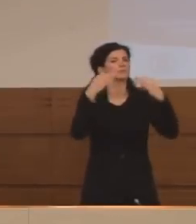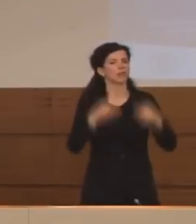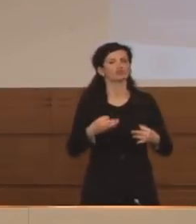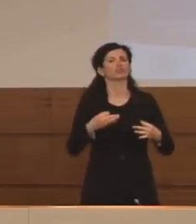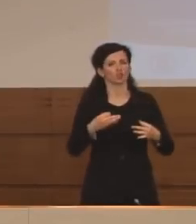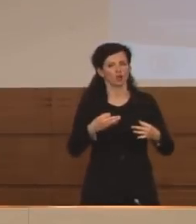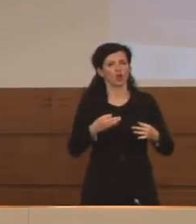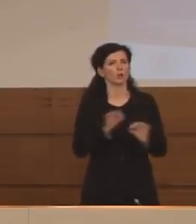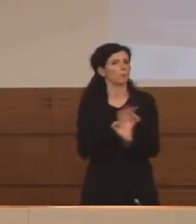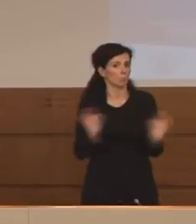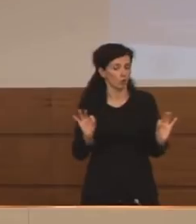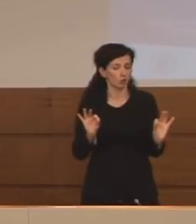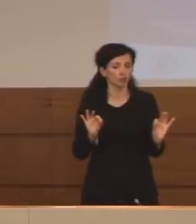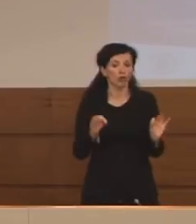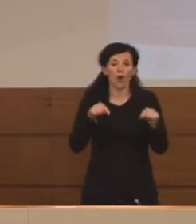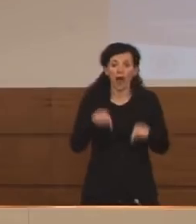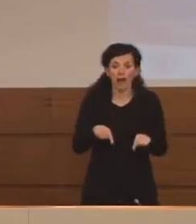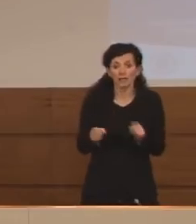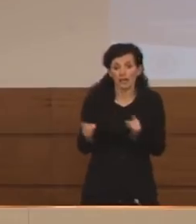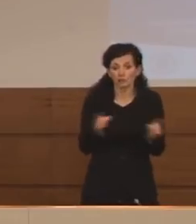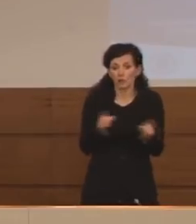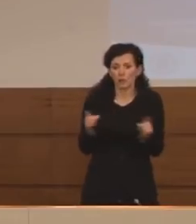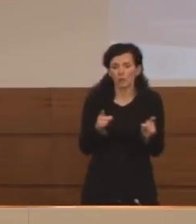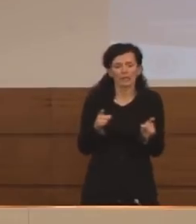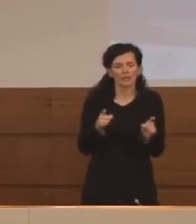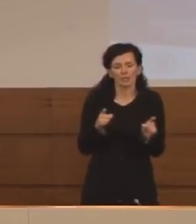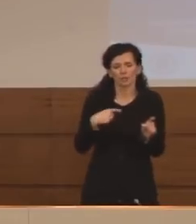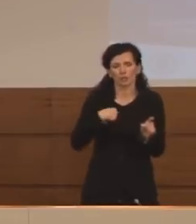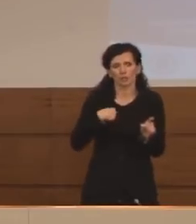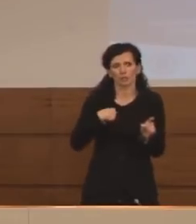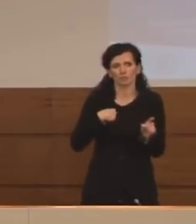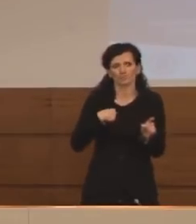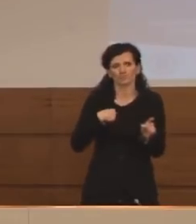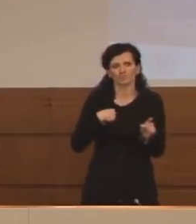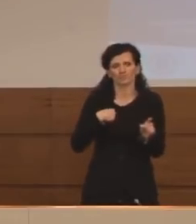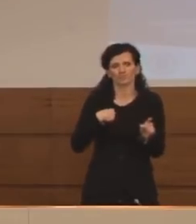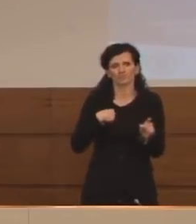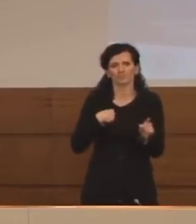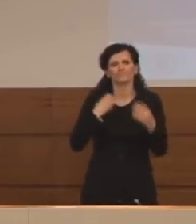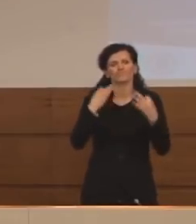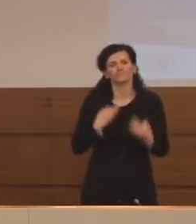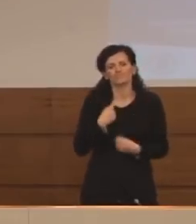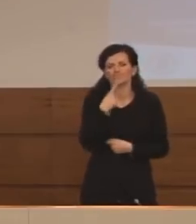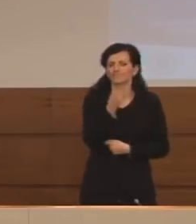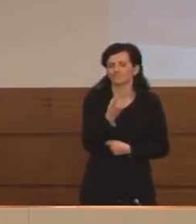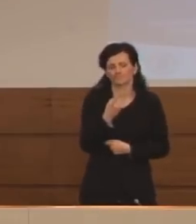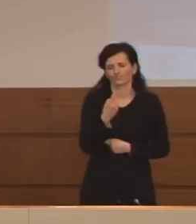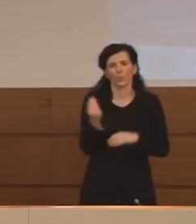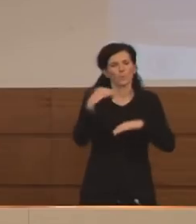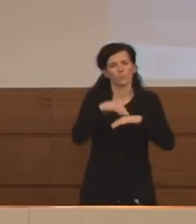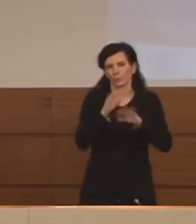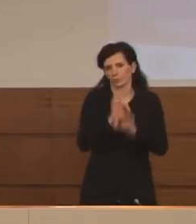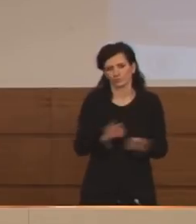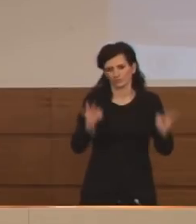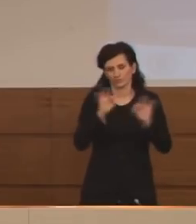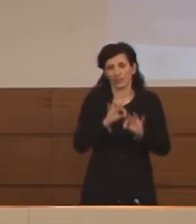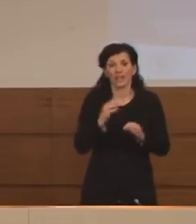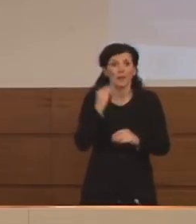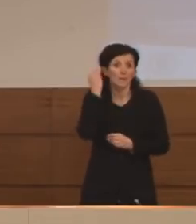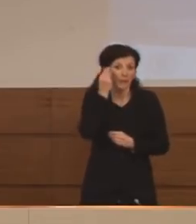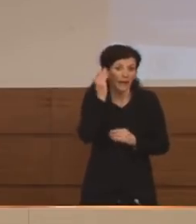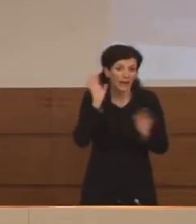Al momento io non posso commentare alcunché e non ritengo opportuno commentare alcunché